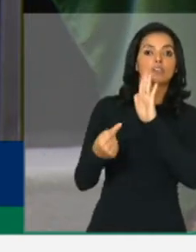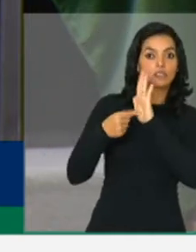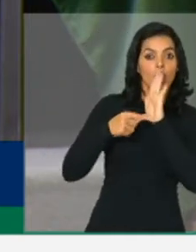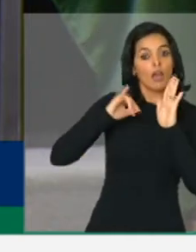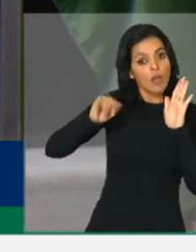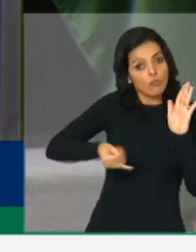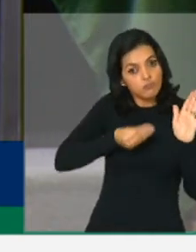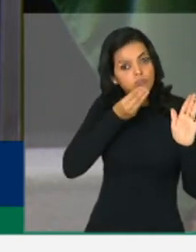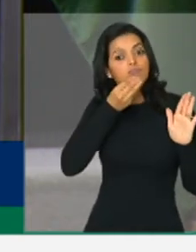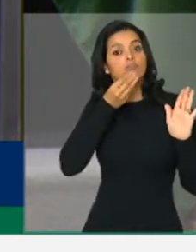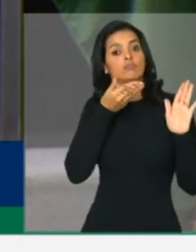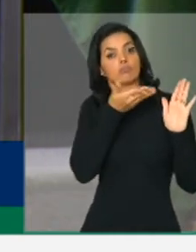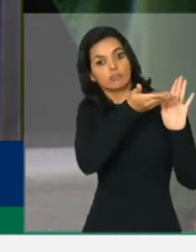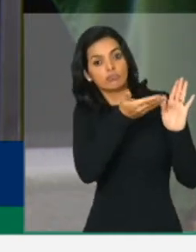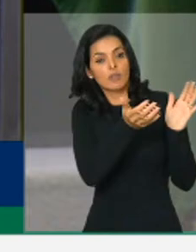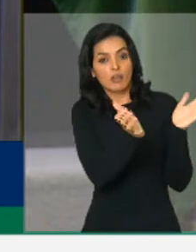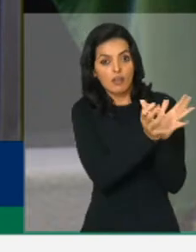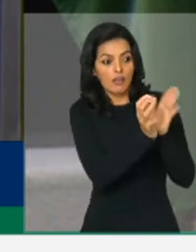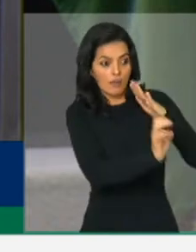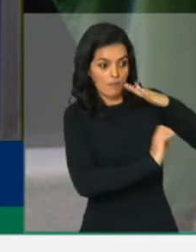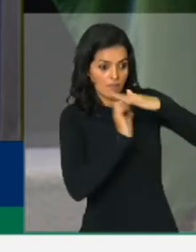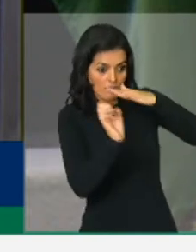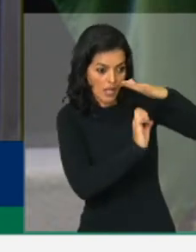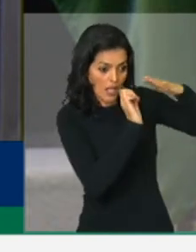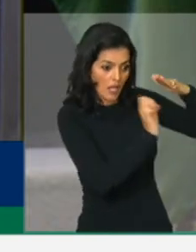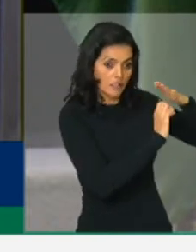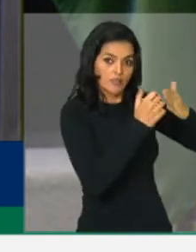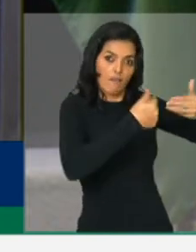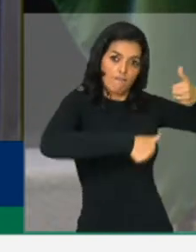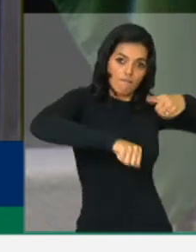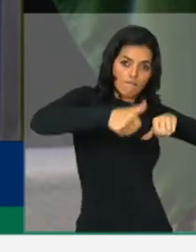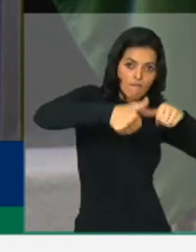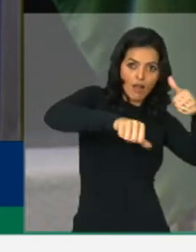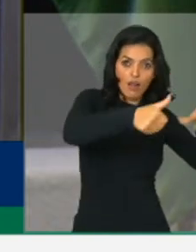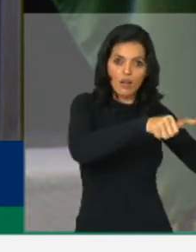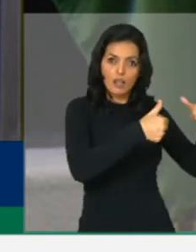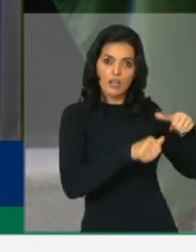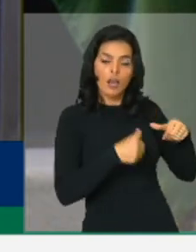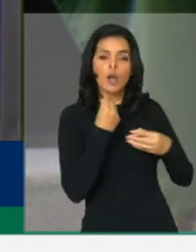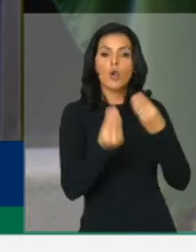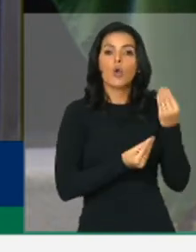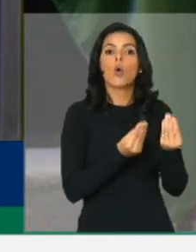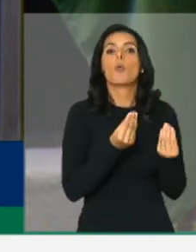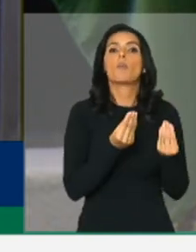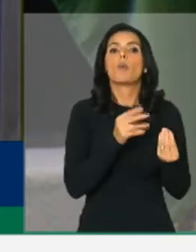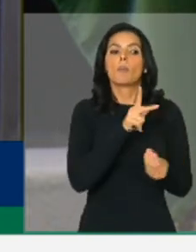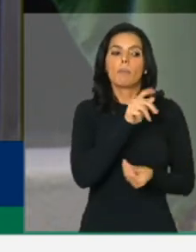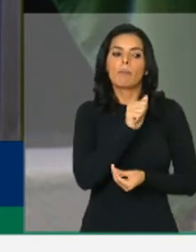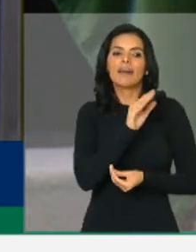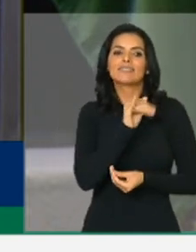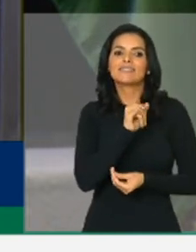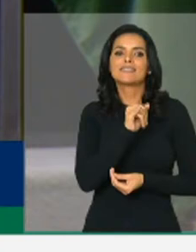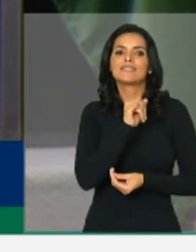VONTADE PRÓPRIA, MAS A PRÓPRIA REVOLUÇÃO TECNOLÓGICA QUE O MUNDO VIVEU E ESSES DOIS PROGRAMAS FINAM E FINOR FORAM CRIADOS NA DÉCADA